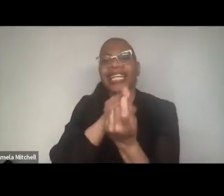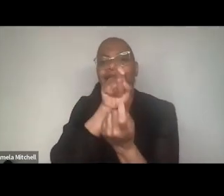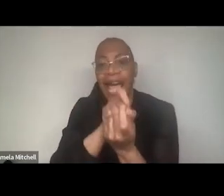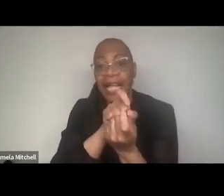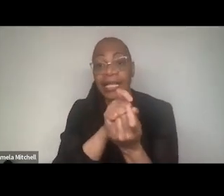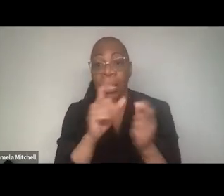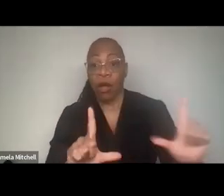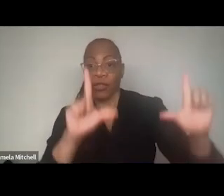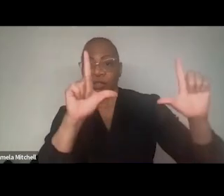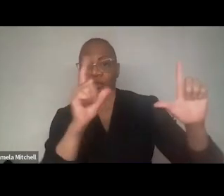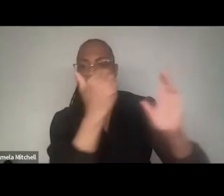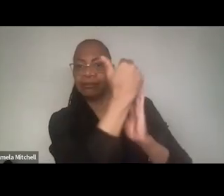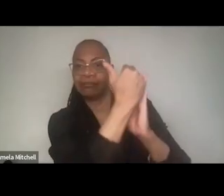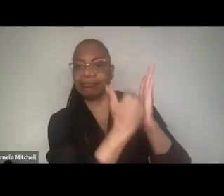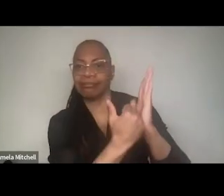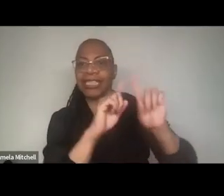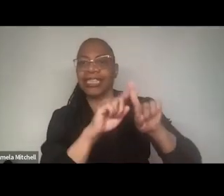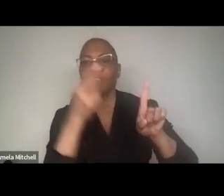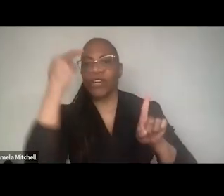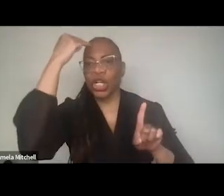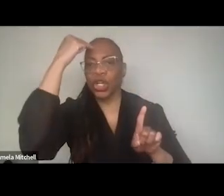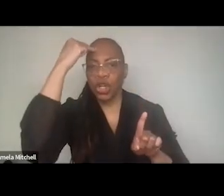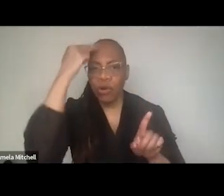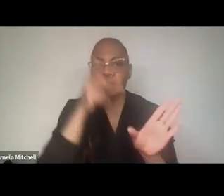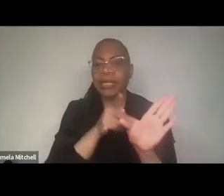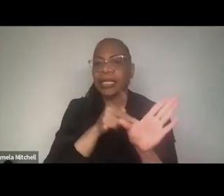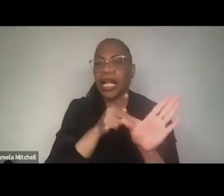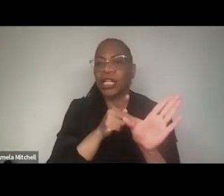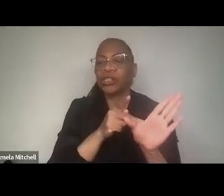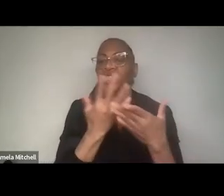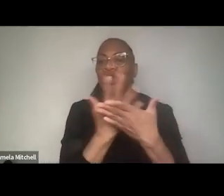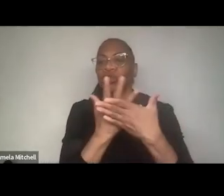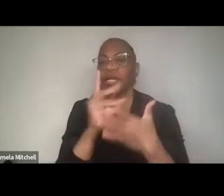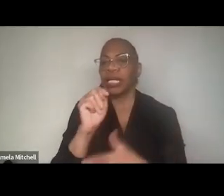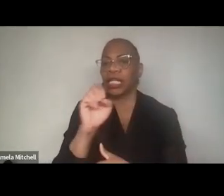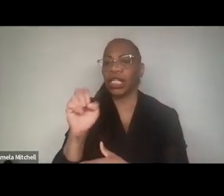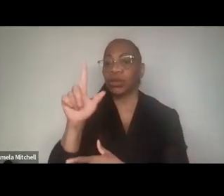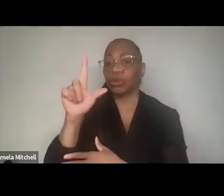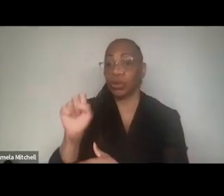de diferentes herramientas de evaluación neuropsicológica. Probablemente tendrán que referirse a alguien que pueda hacer esto.